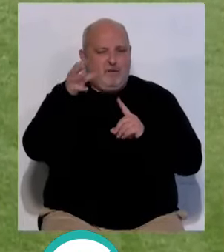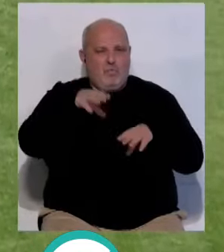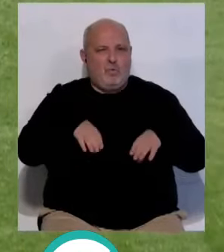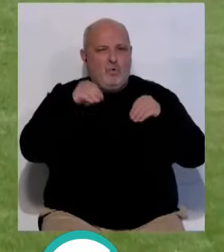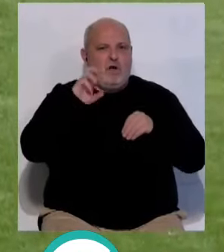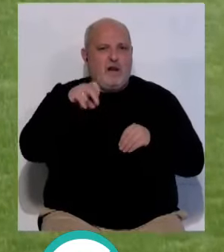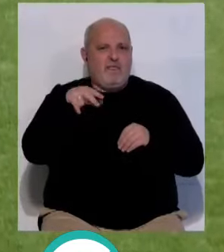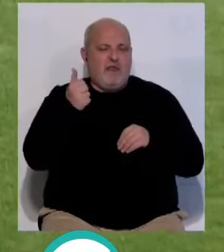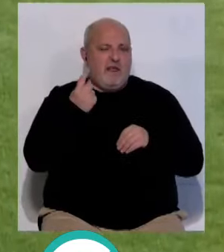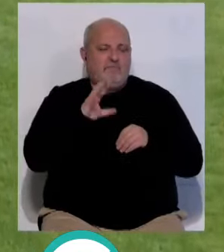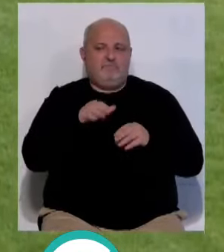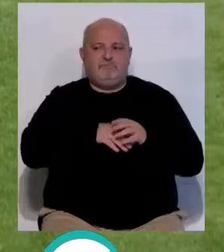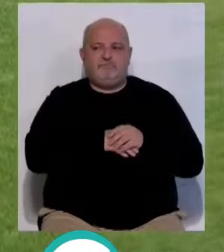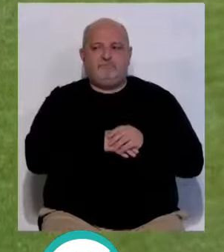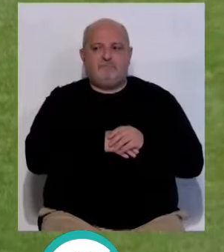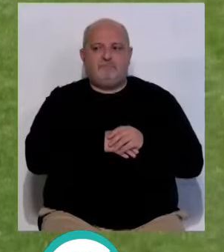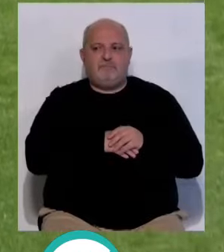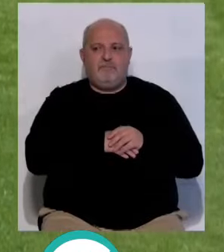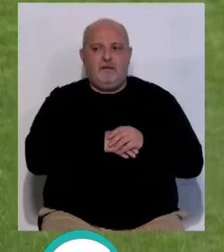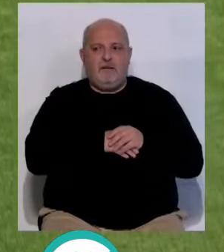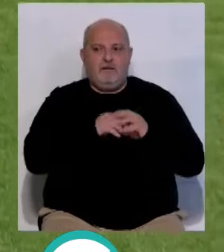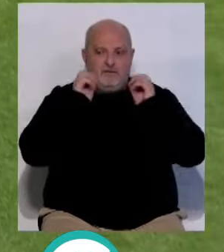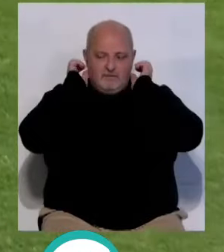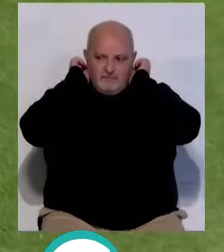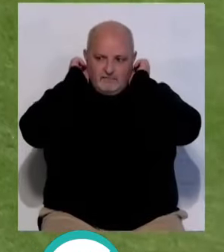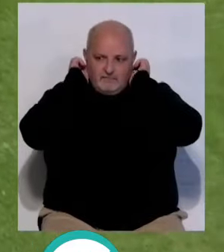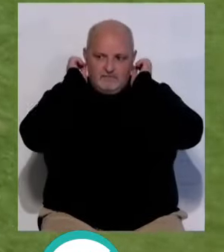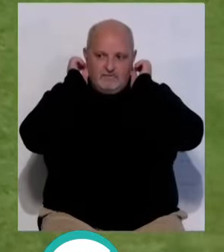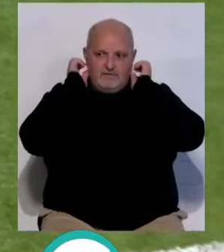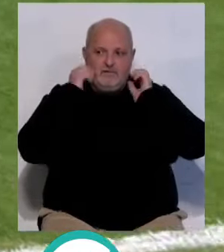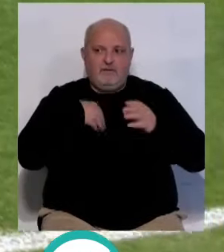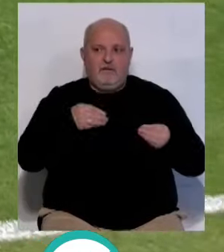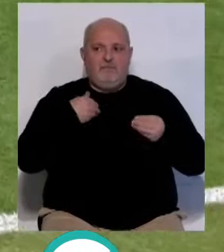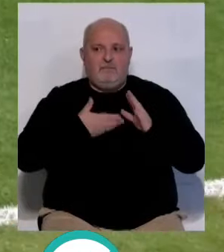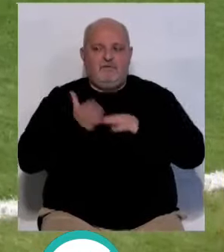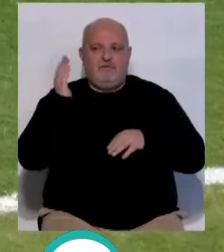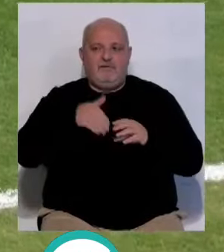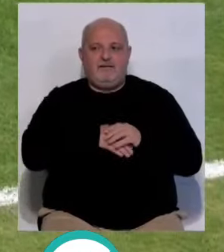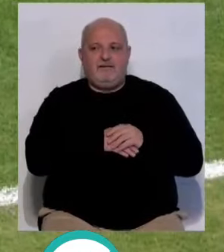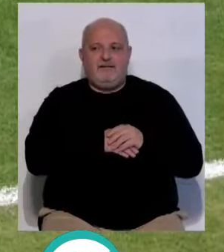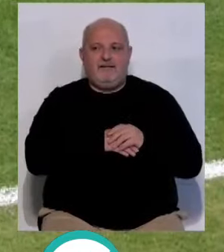de la plantilla el minutaje Esto me lo lleva para casa Por cierto también el lingen y así no no no